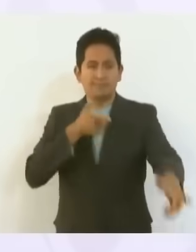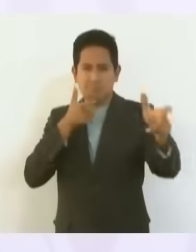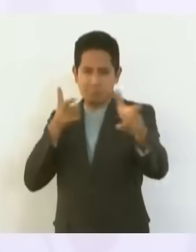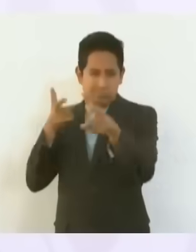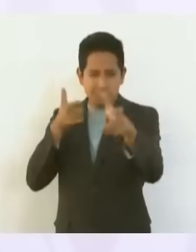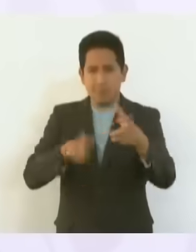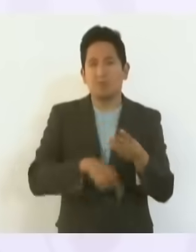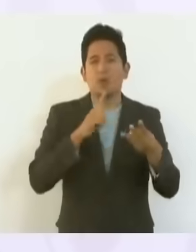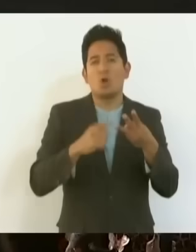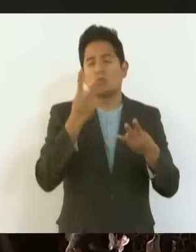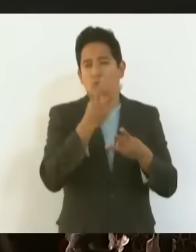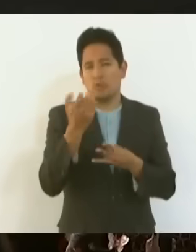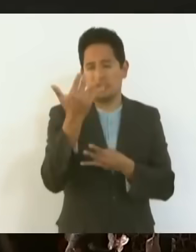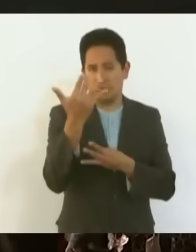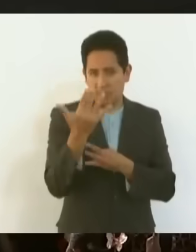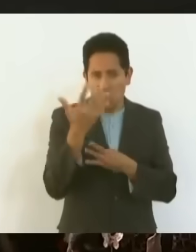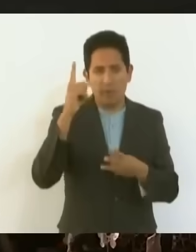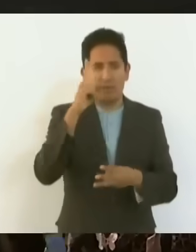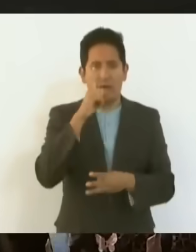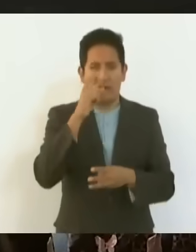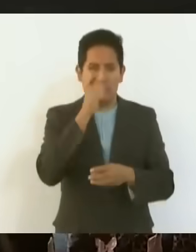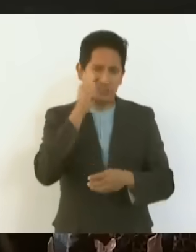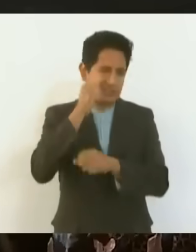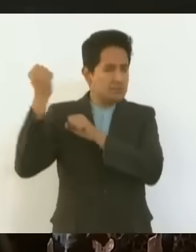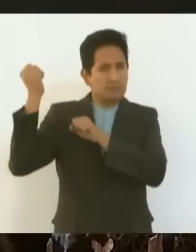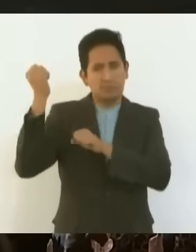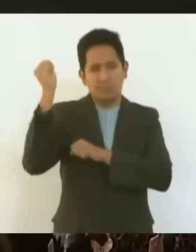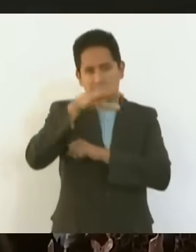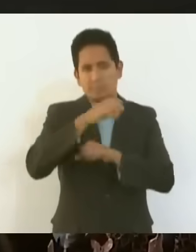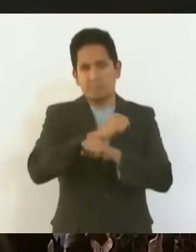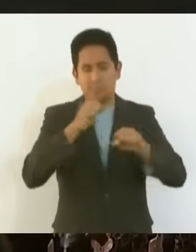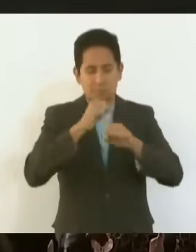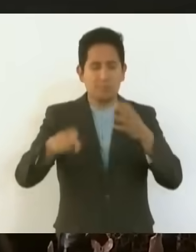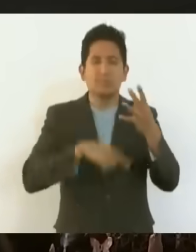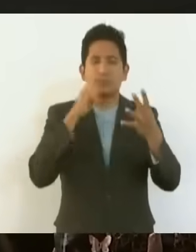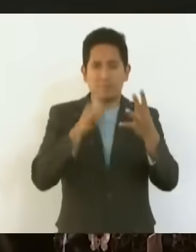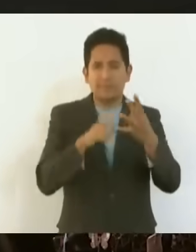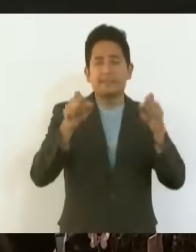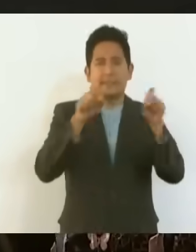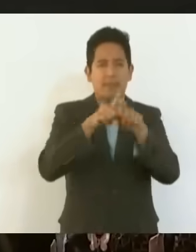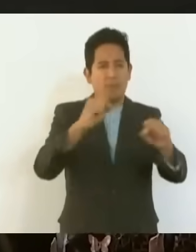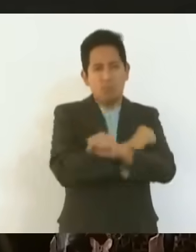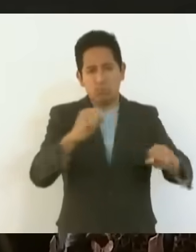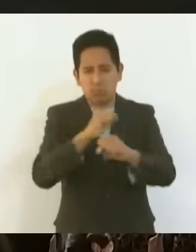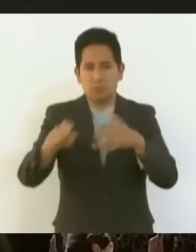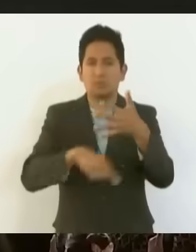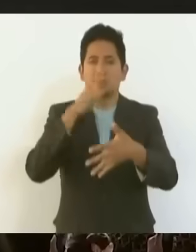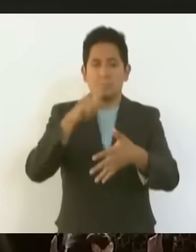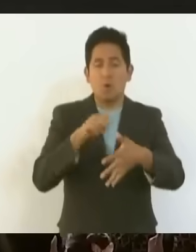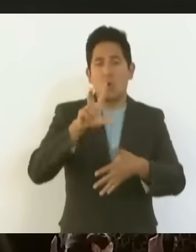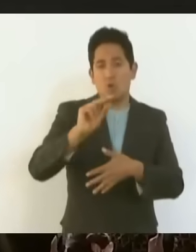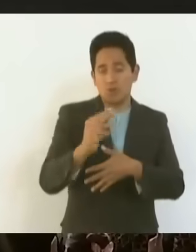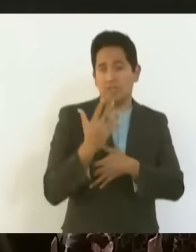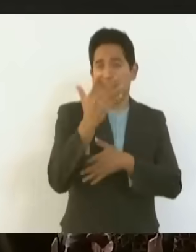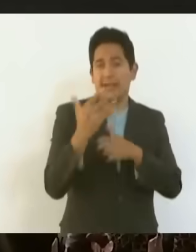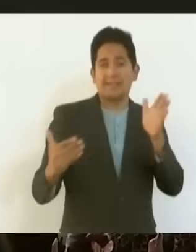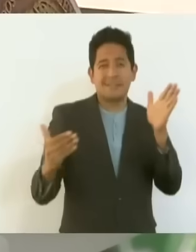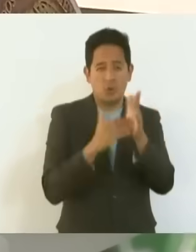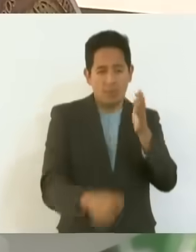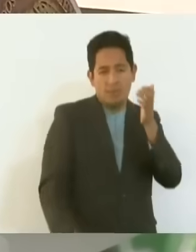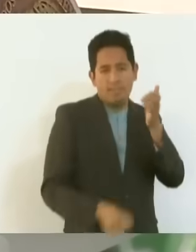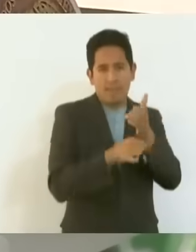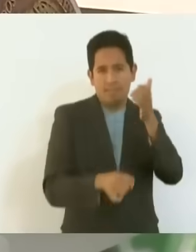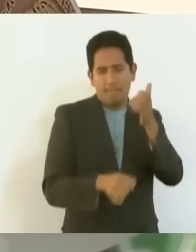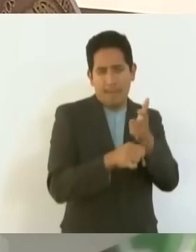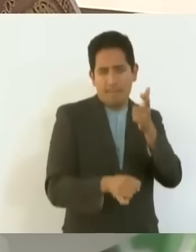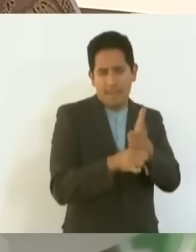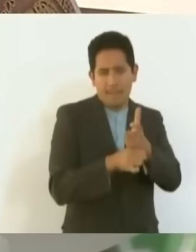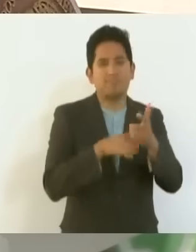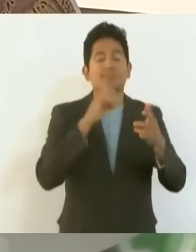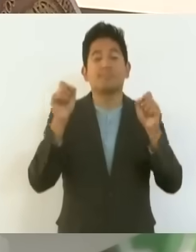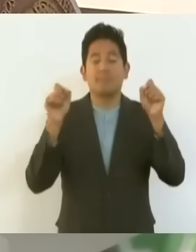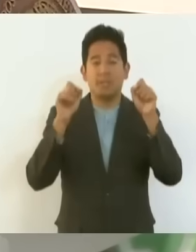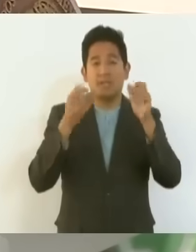200 granadas, eh cartuchos de dinamita, cápsulas fulminantes, 85,000 cartuchos y ahora decimos